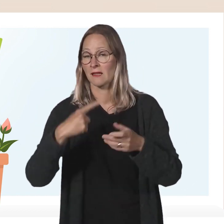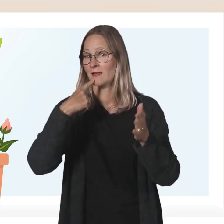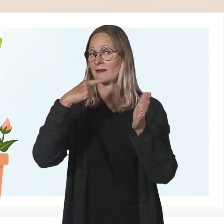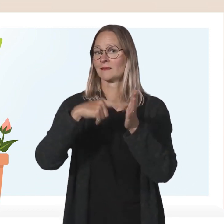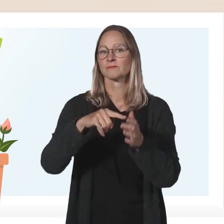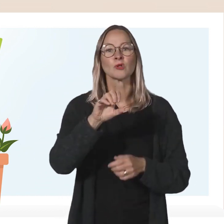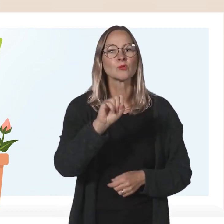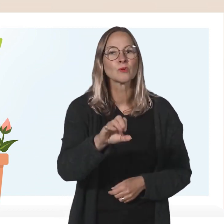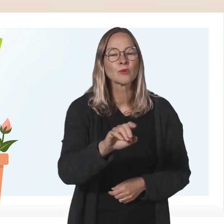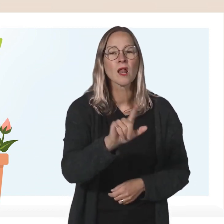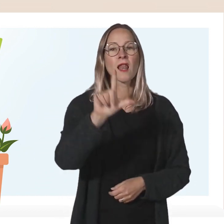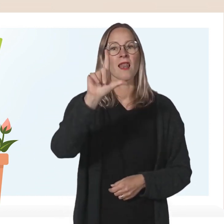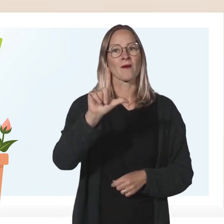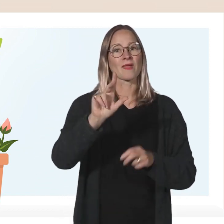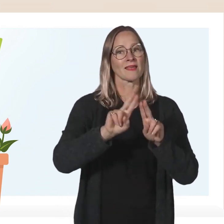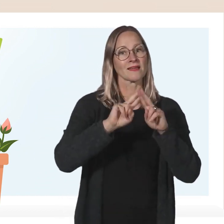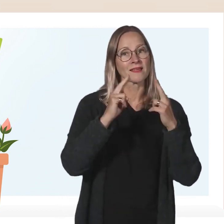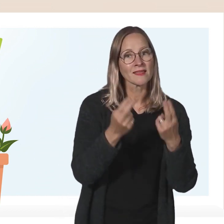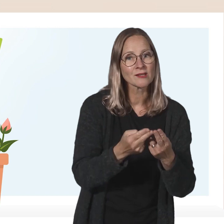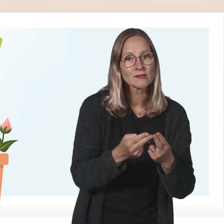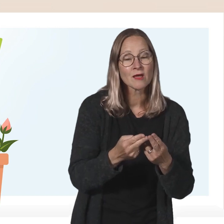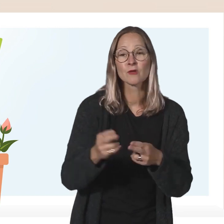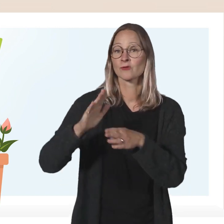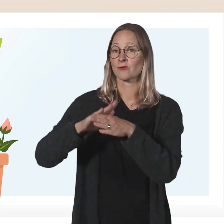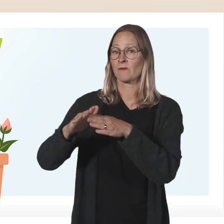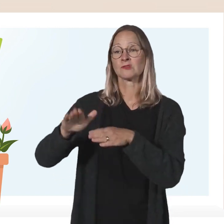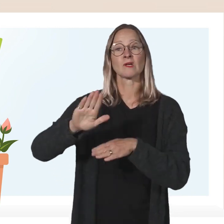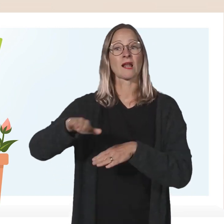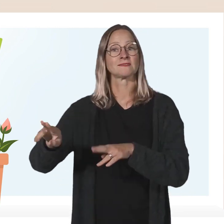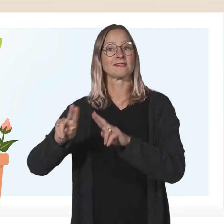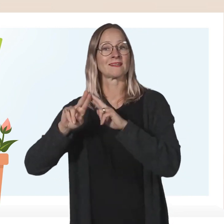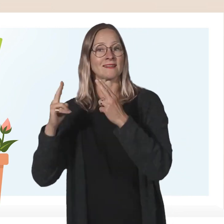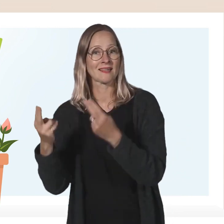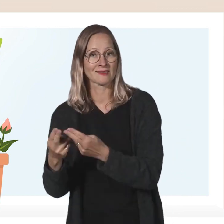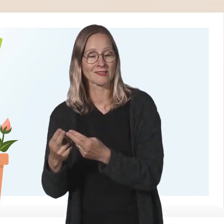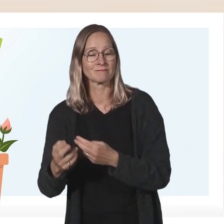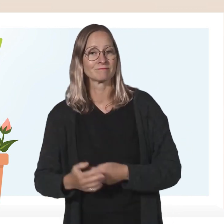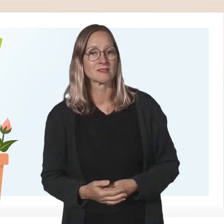esimerkiksi Turun lauantaikerho ja Jyväskylän lastenkerho.